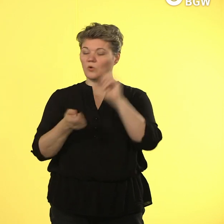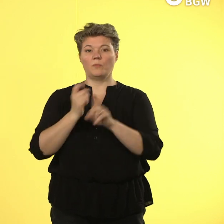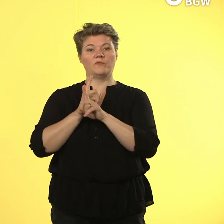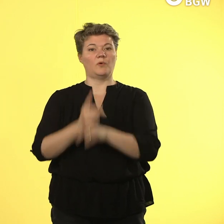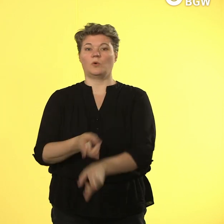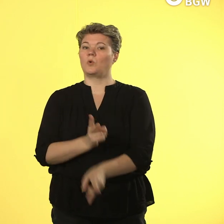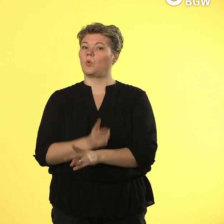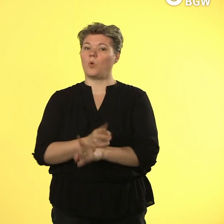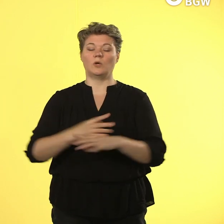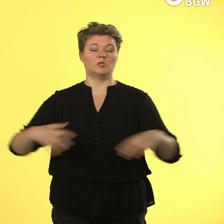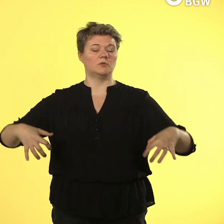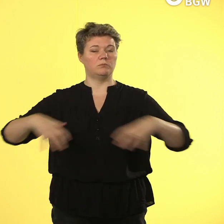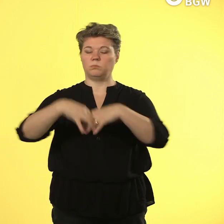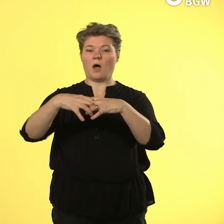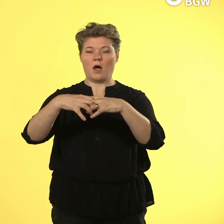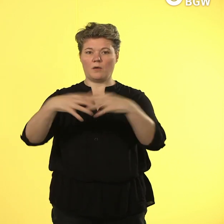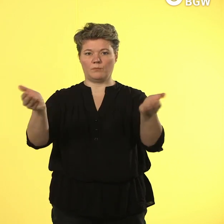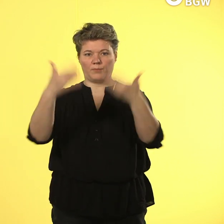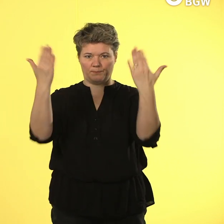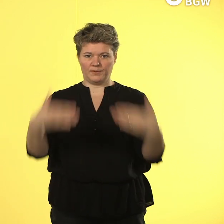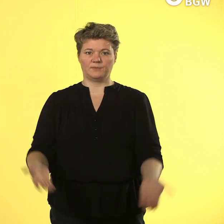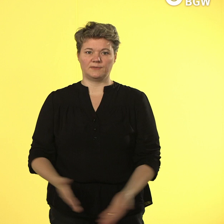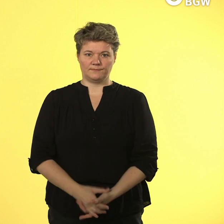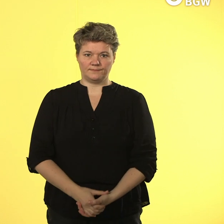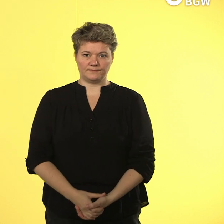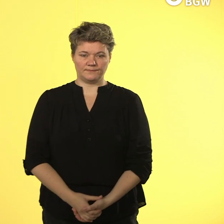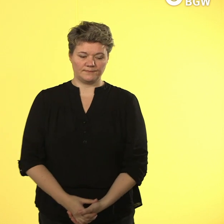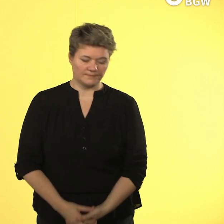Und meine Erfahrung ist, dass bei Konflikten, die aufgrund von Verhalten von Menschen entstehen,